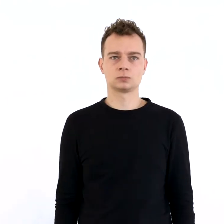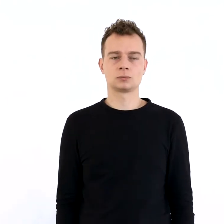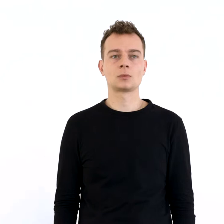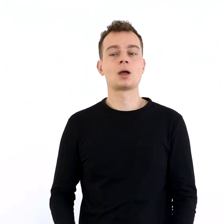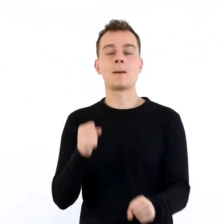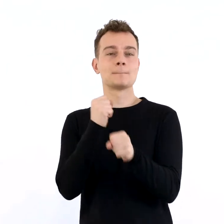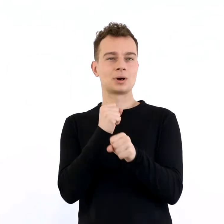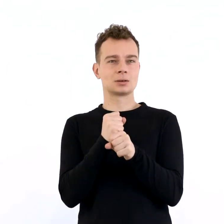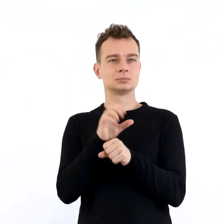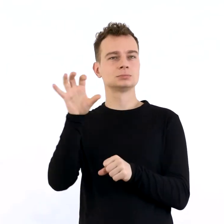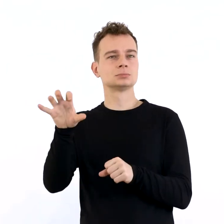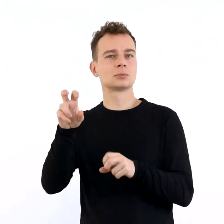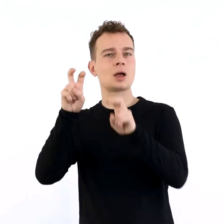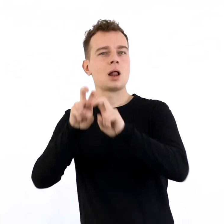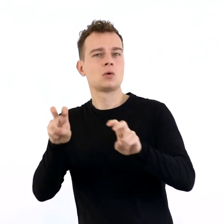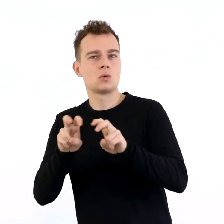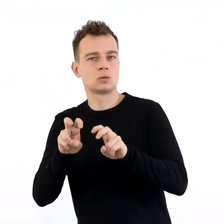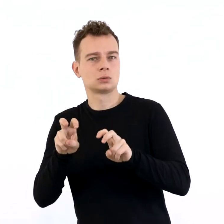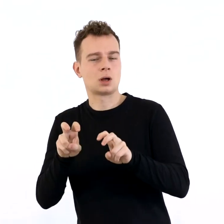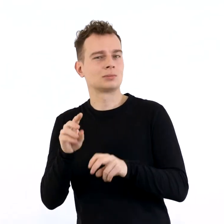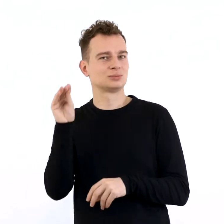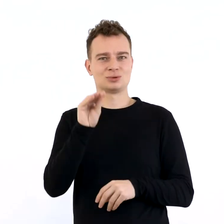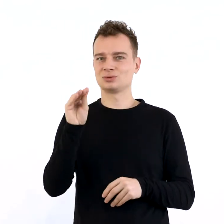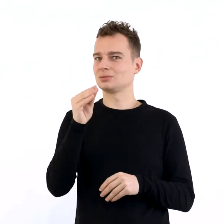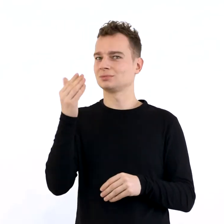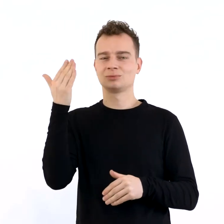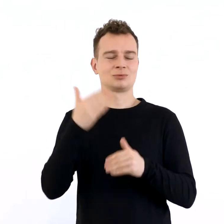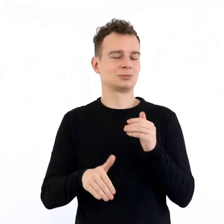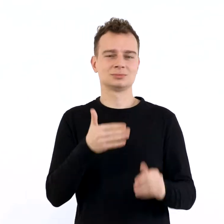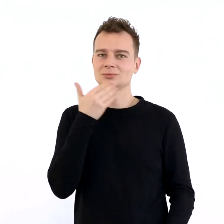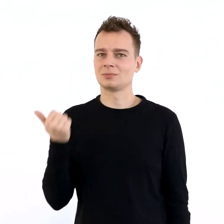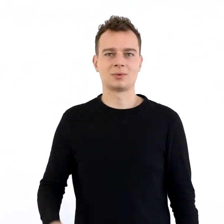Prace archeologiczne nie zostały jeszcze zakończone.